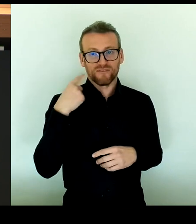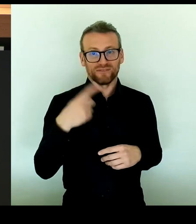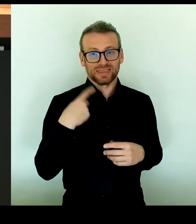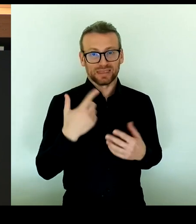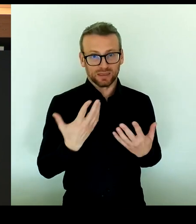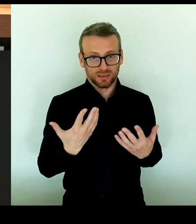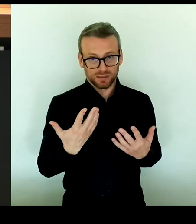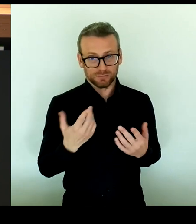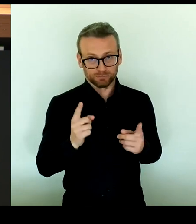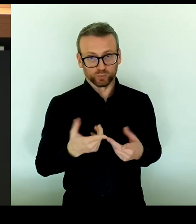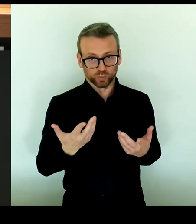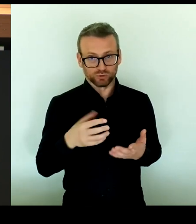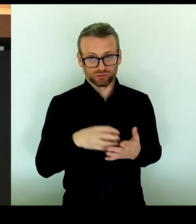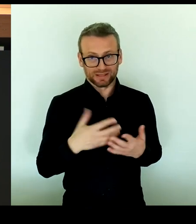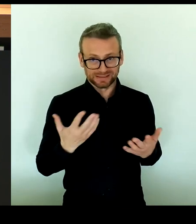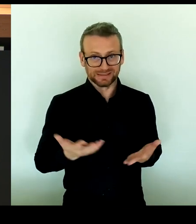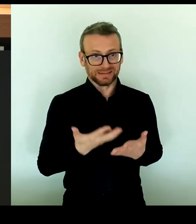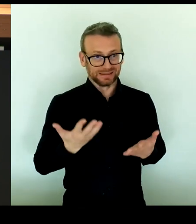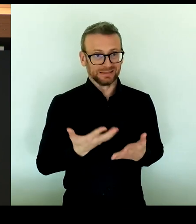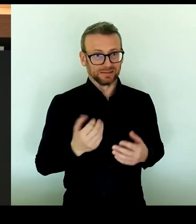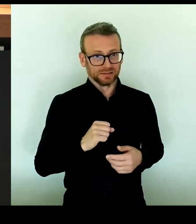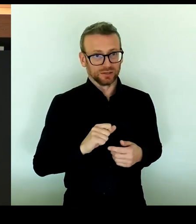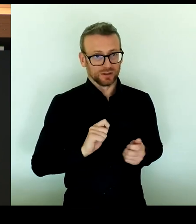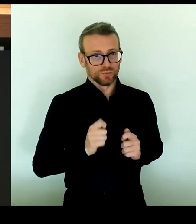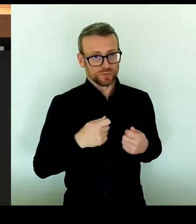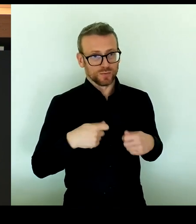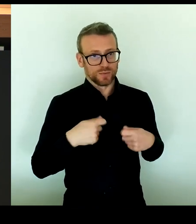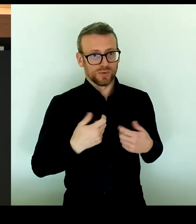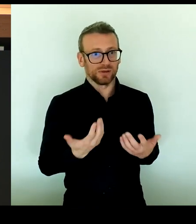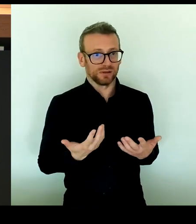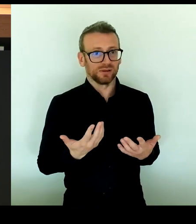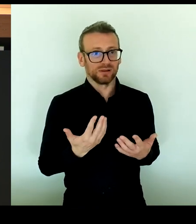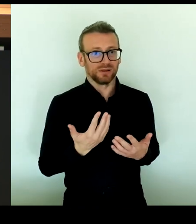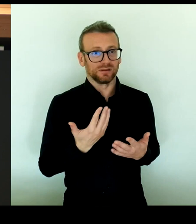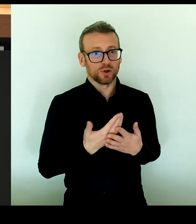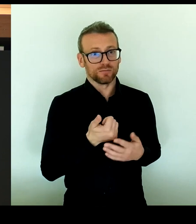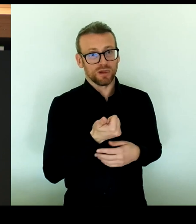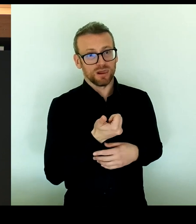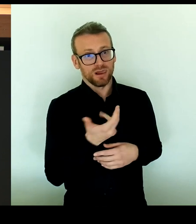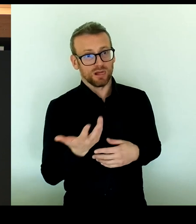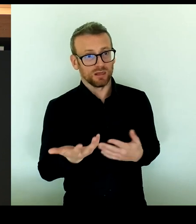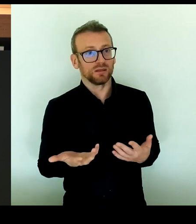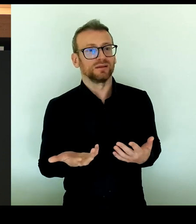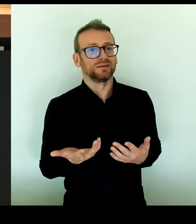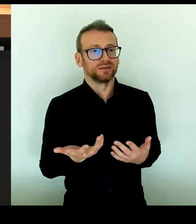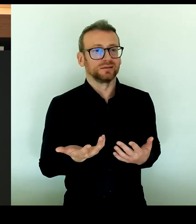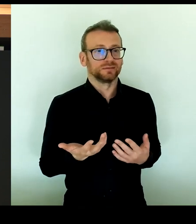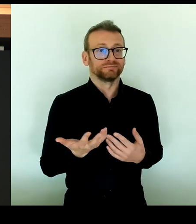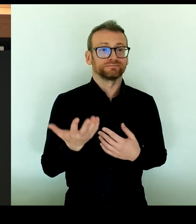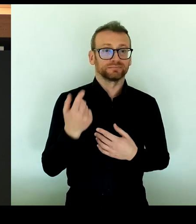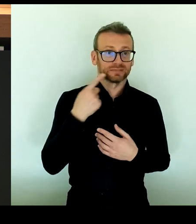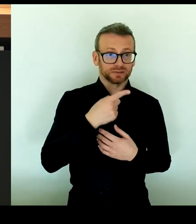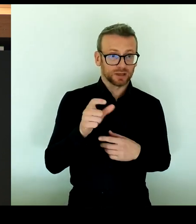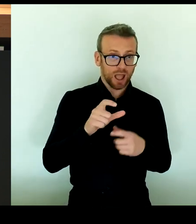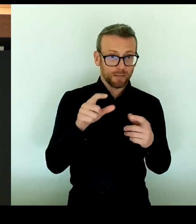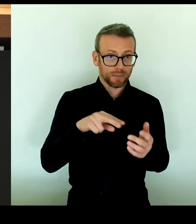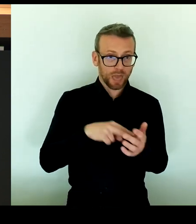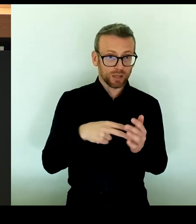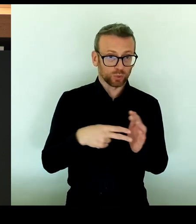(Rednerwechsel) Vielen Dank, Herr Abgeordneter Kraft. Sie spr jetzt für die CDU und fordern bessere Verkehrskonr